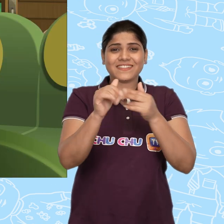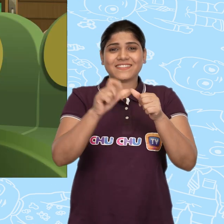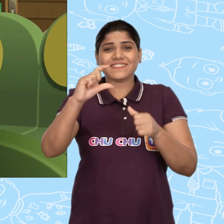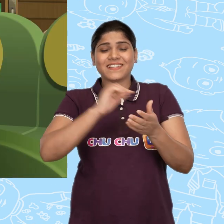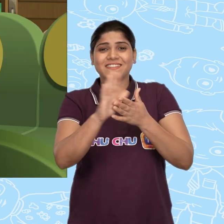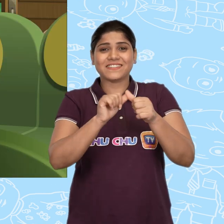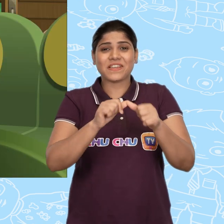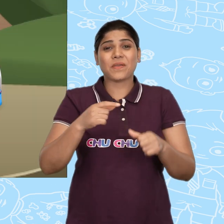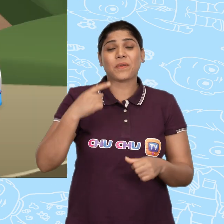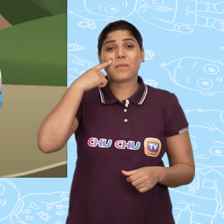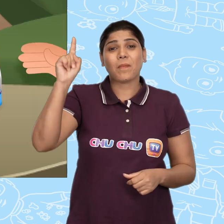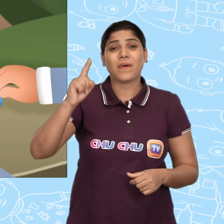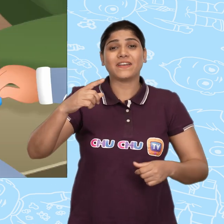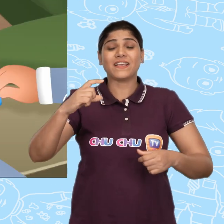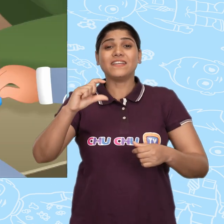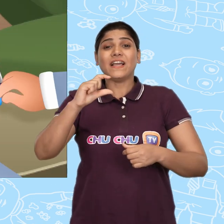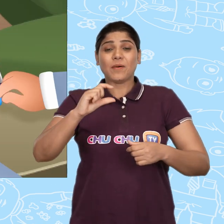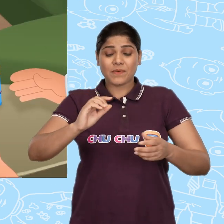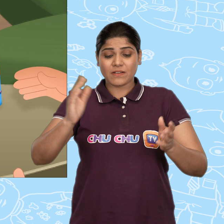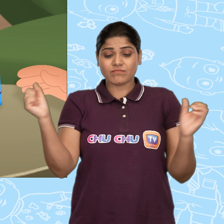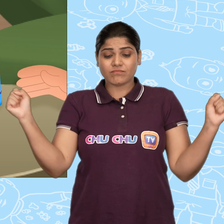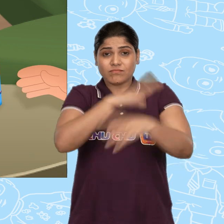ChaCha के पापा ने अपना जादू का पिटारा खोला